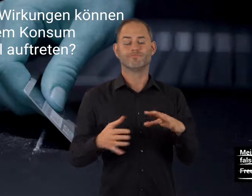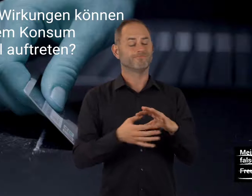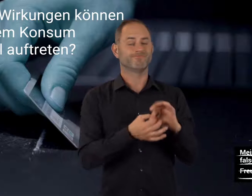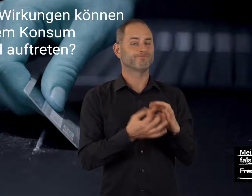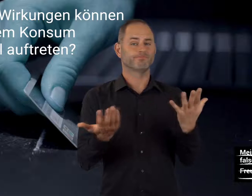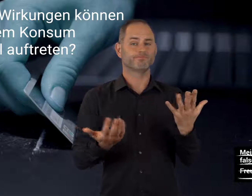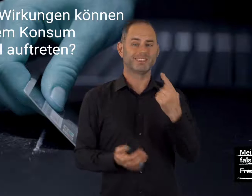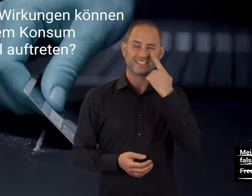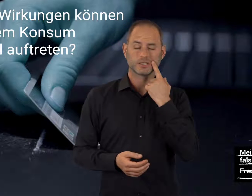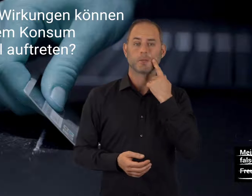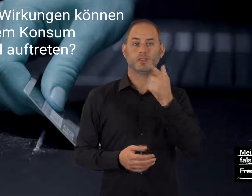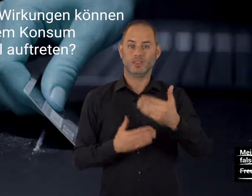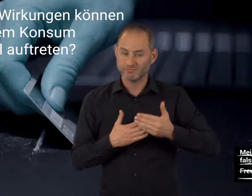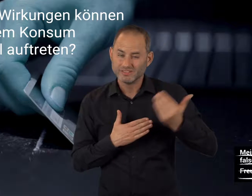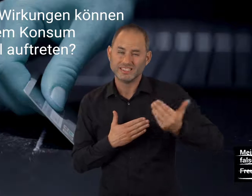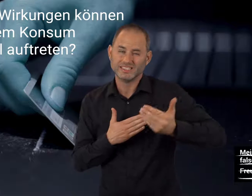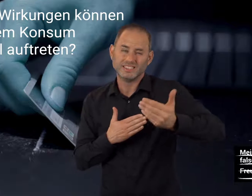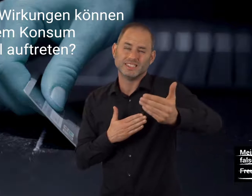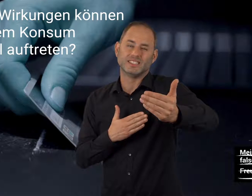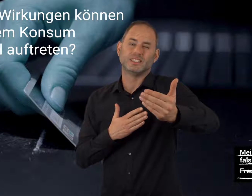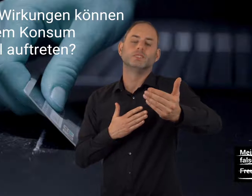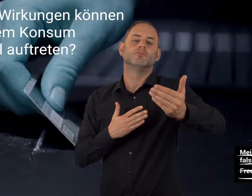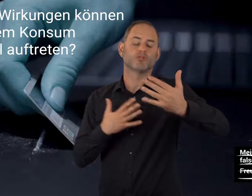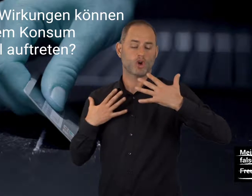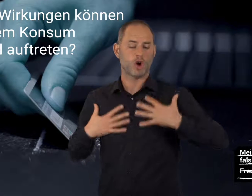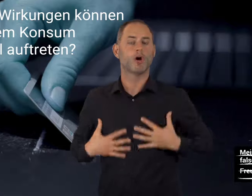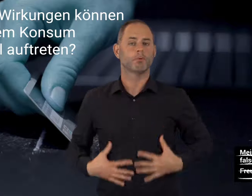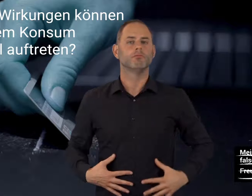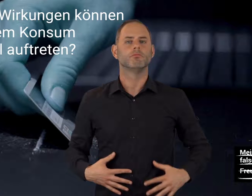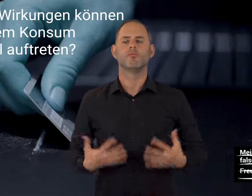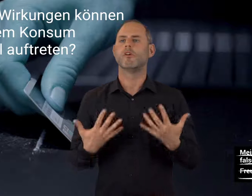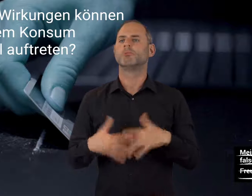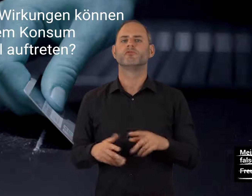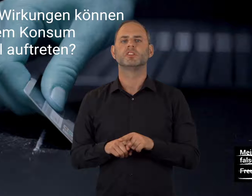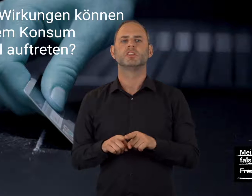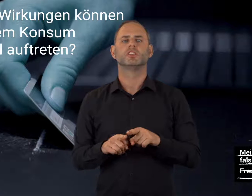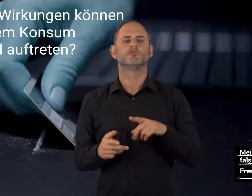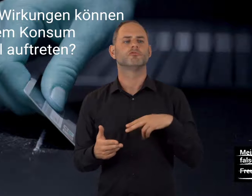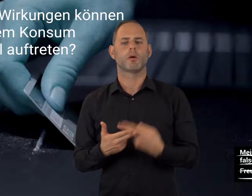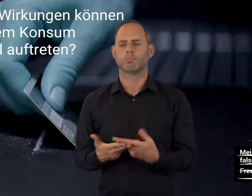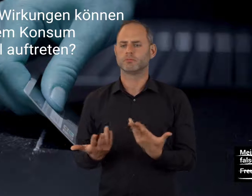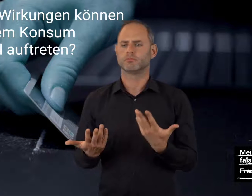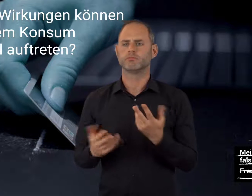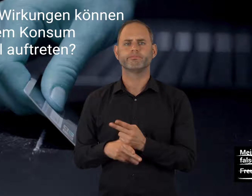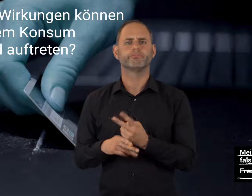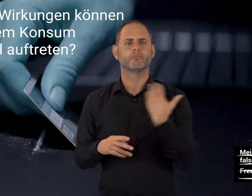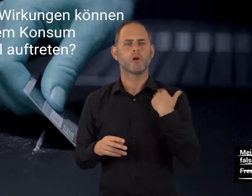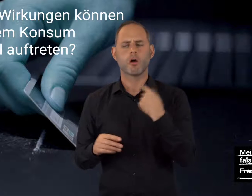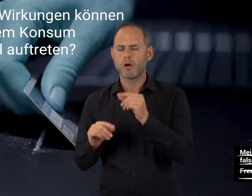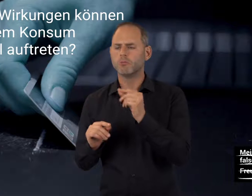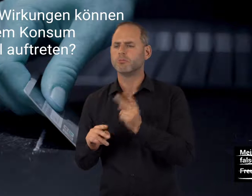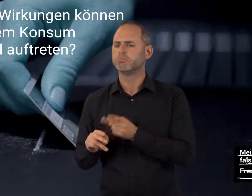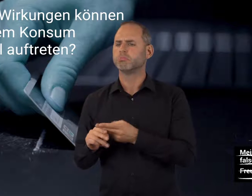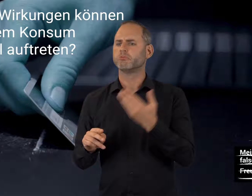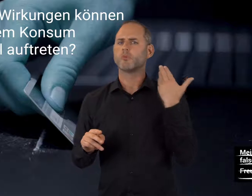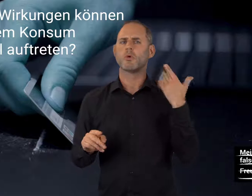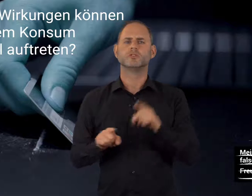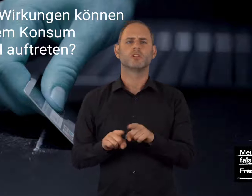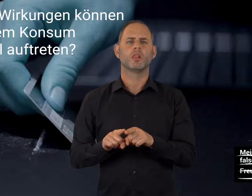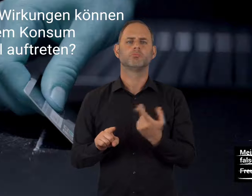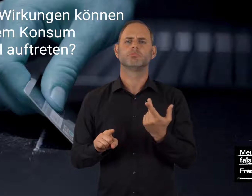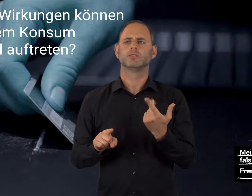Wird Crystal regelmäßig konsumiert, gewöhnt sich der Körper schnell an die Substanz,